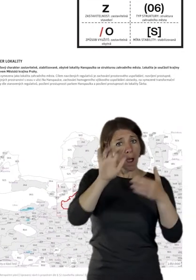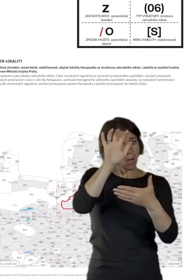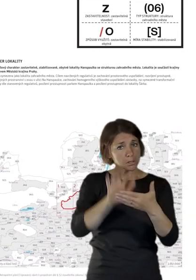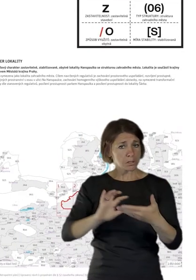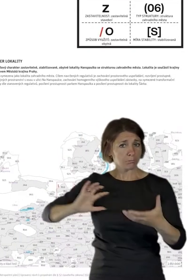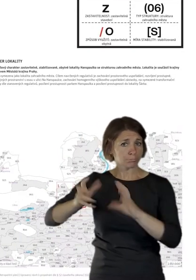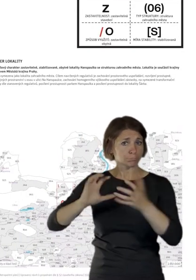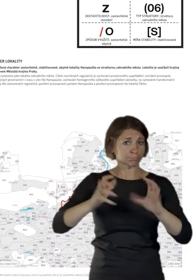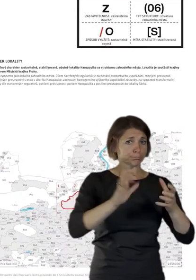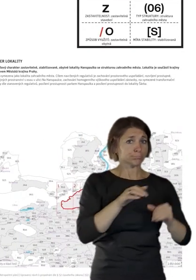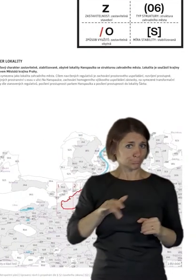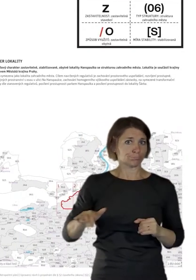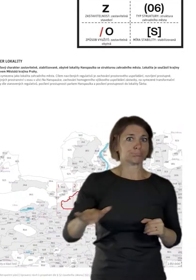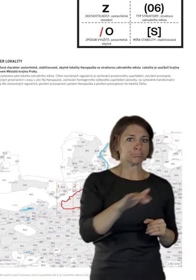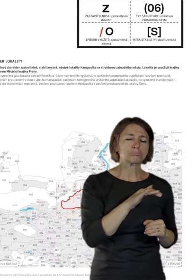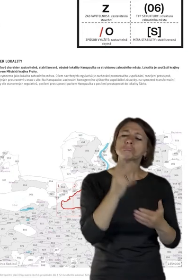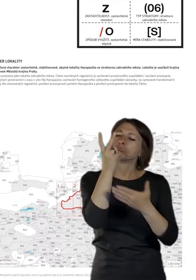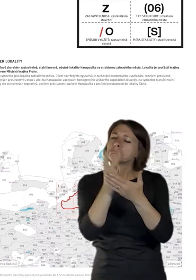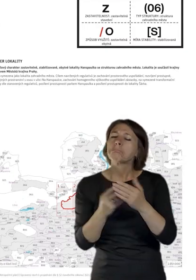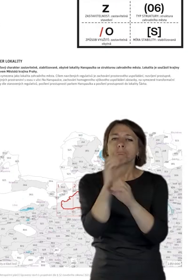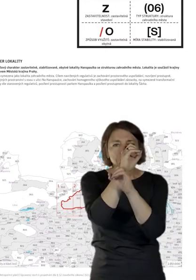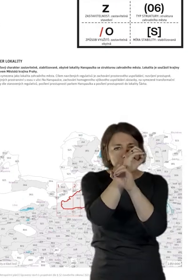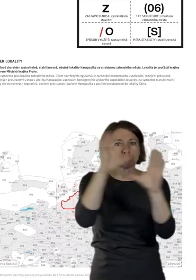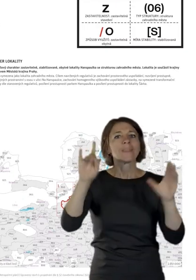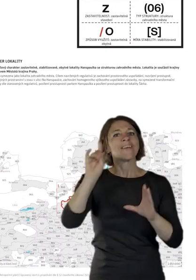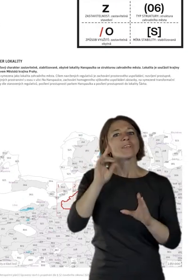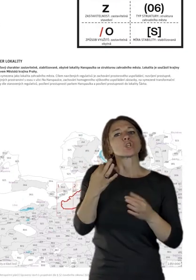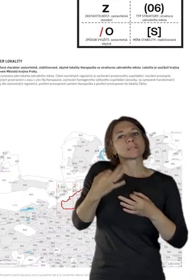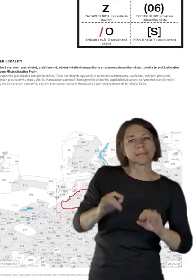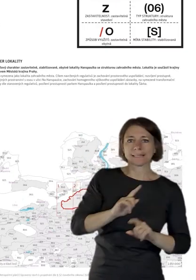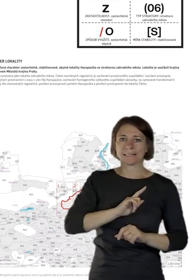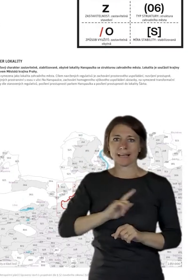co se v lokalitě všechno smí a nesmí. Všechny lokality mají ve svém kódu označeny